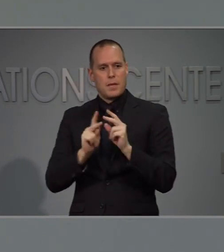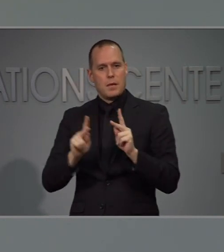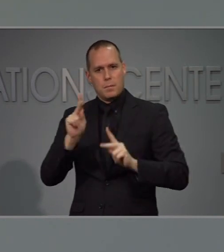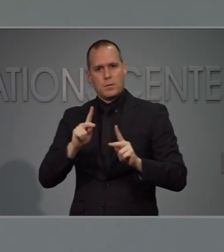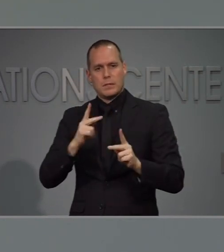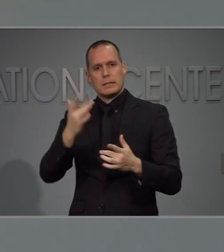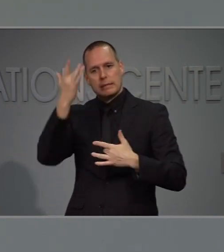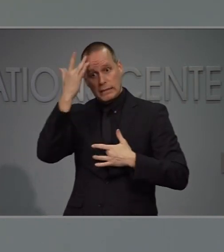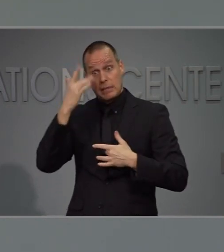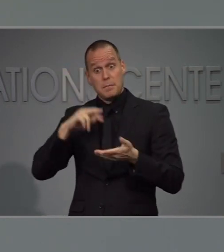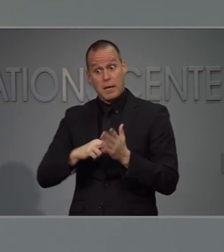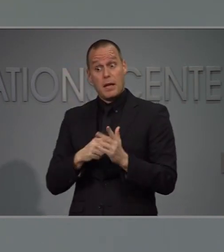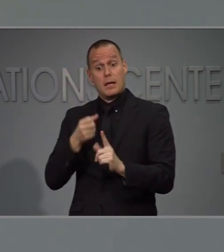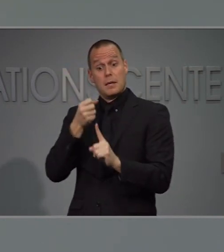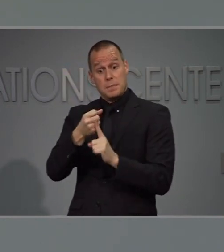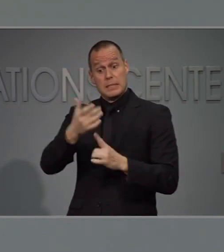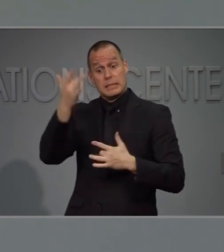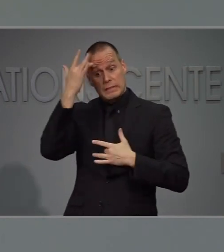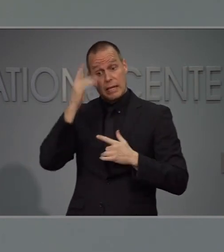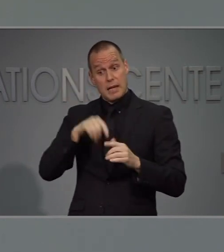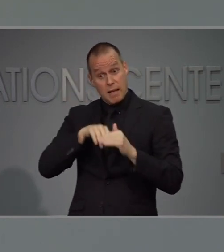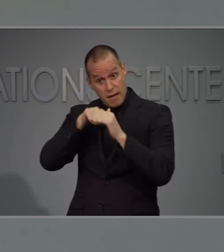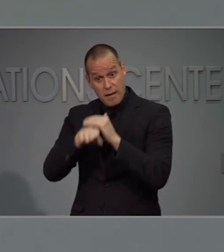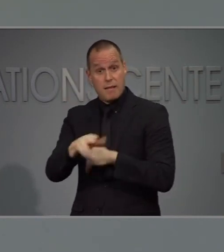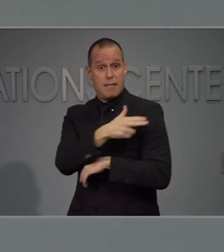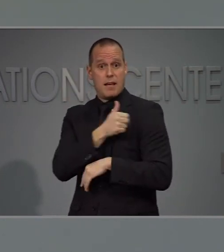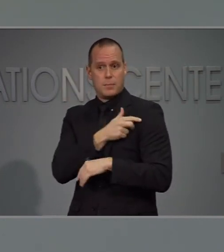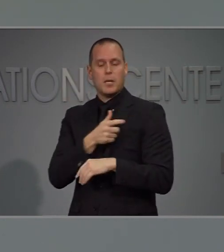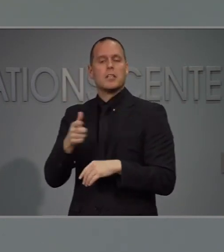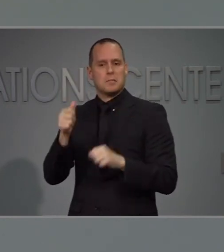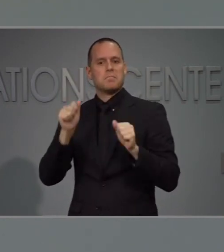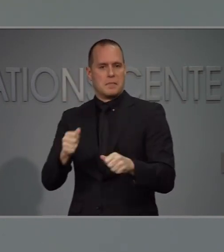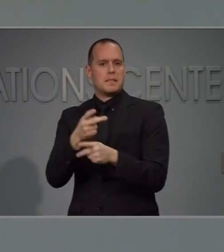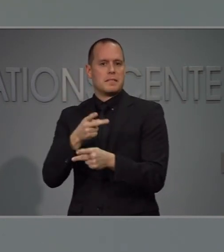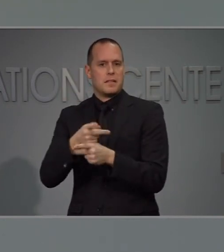virus la menos personas están enfermando los hospitales puede